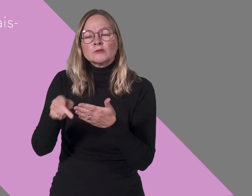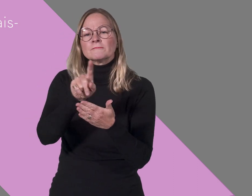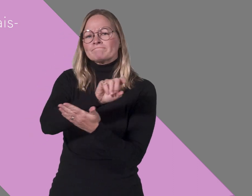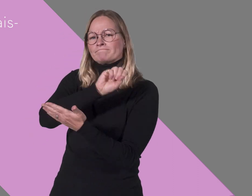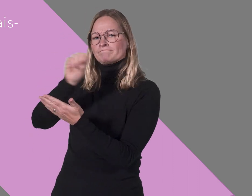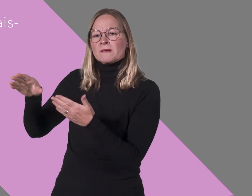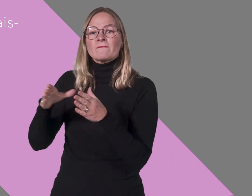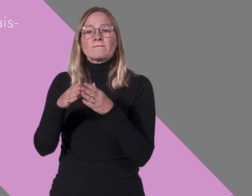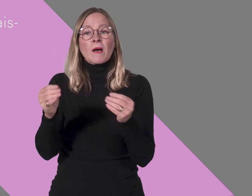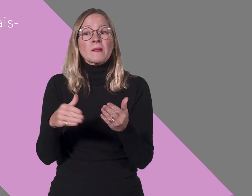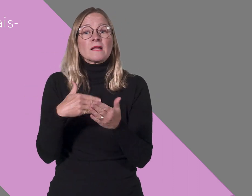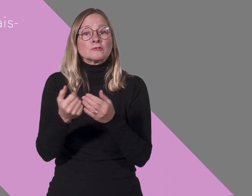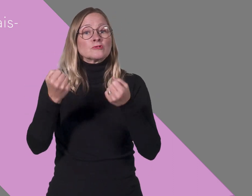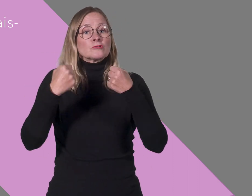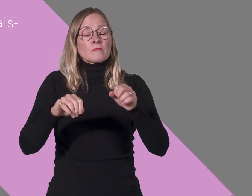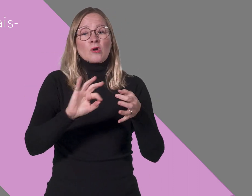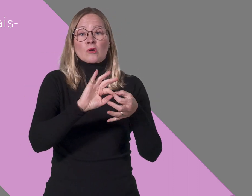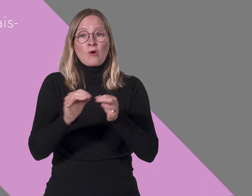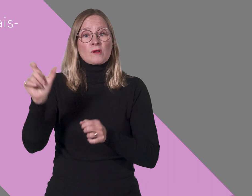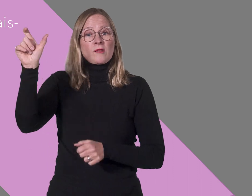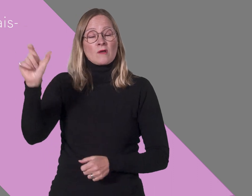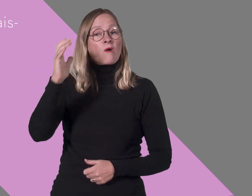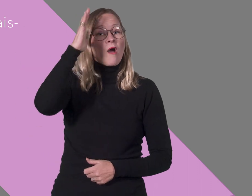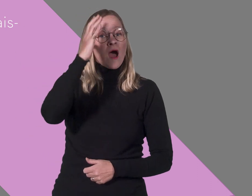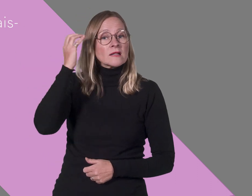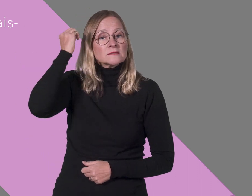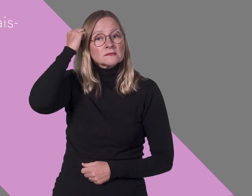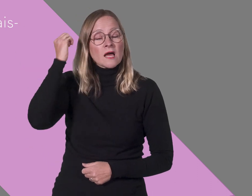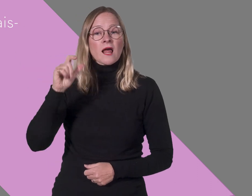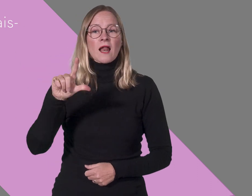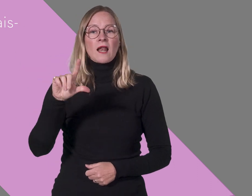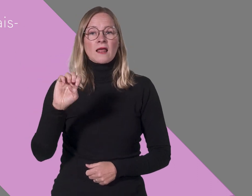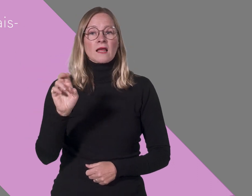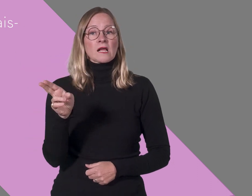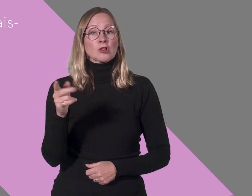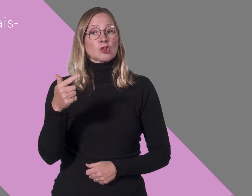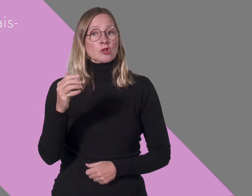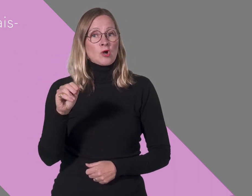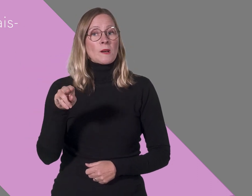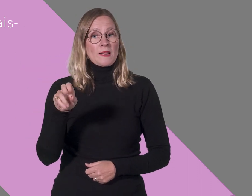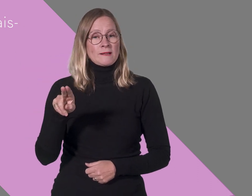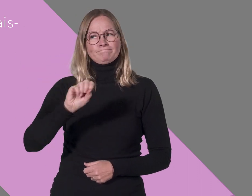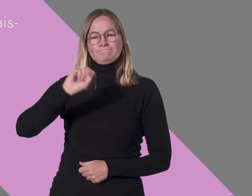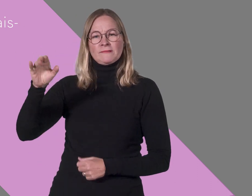ja lähettäkää se vapaaehtoistoiminnan koordinaattori Aliisa Lehtoselle -